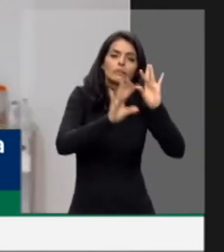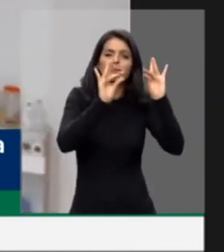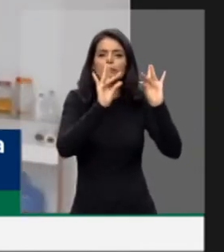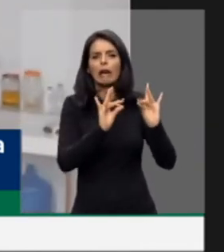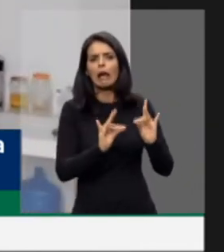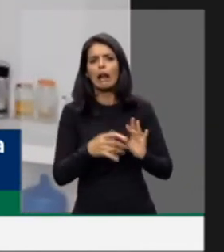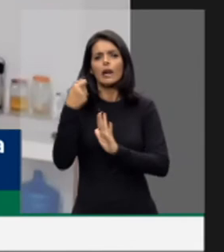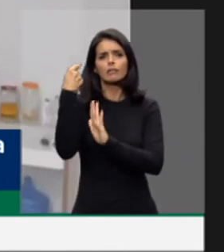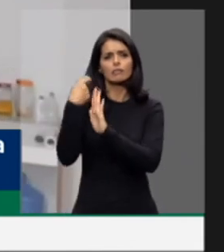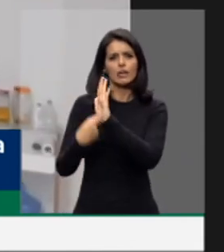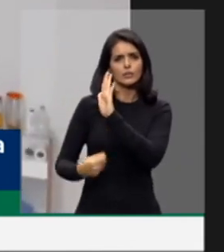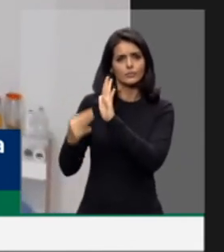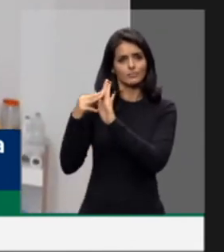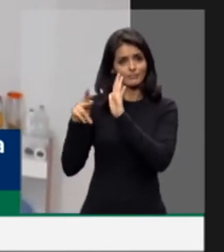PAÍS , MAS A SUSTENTABILIDADE, ENERGIA